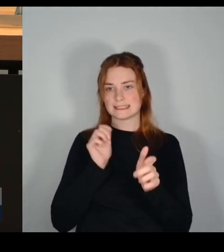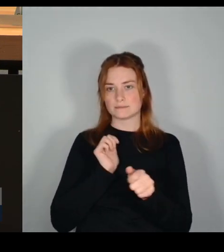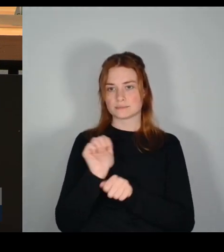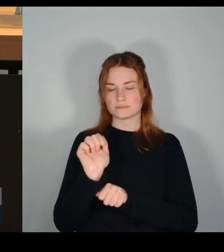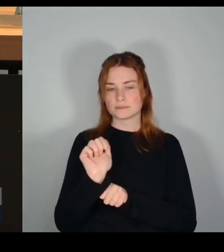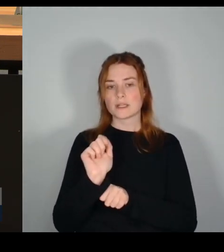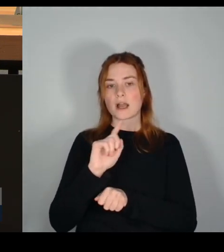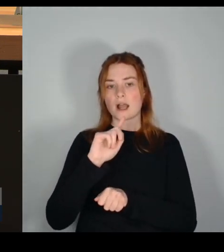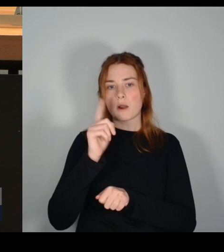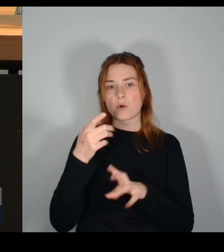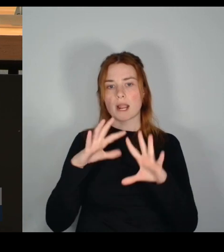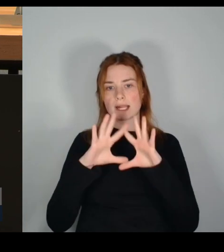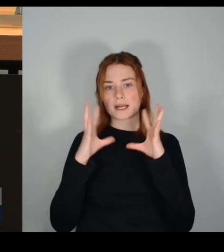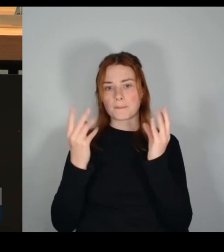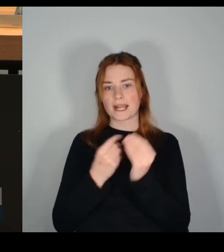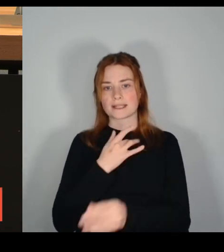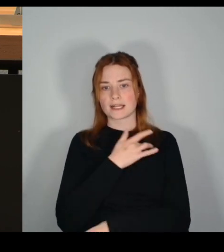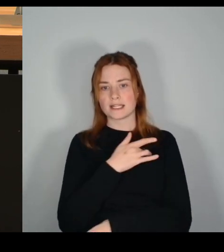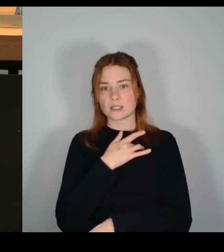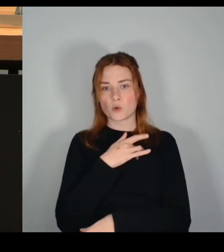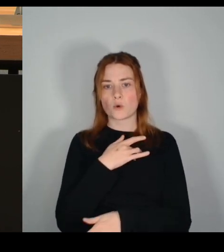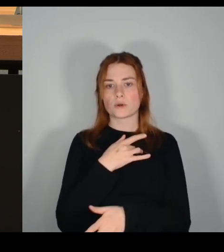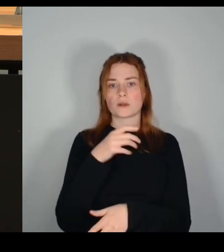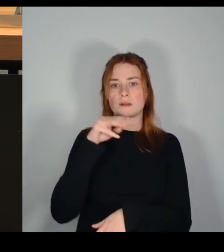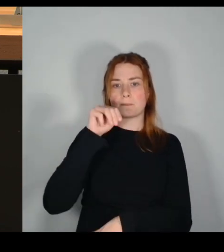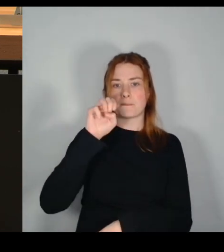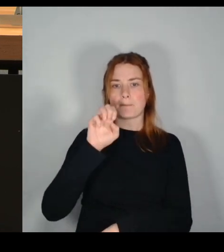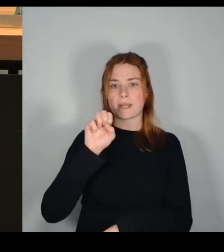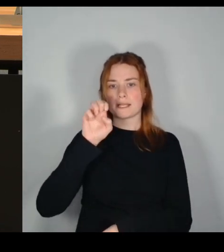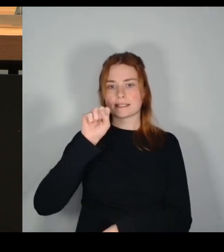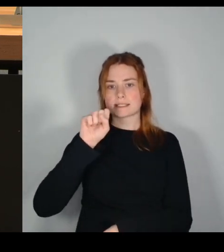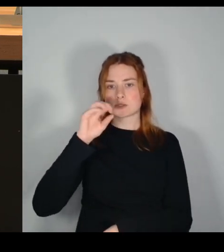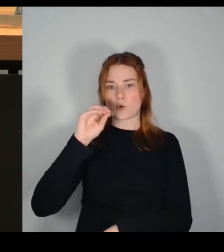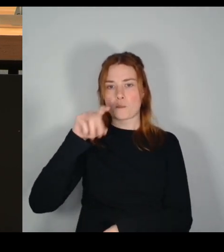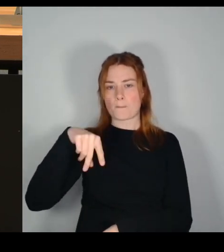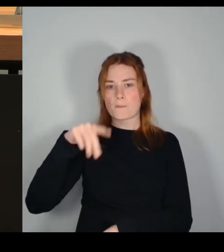Völker der Region Mesopotamien einen. Eine historische Zeitenwende.